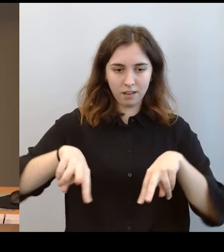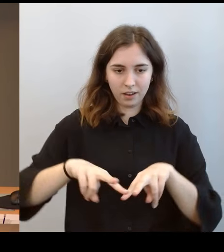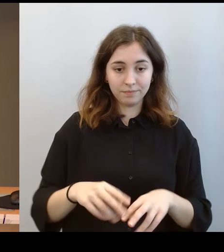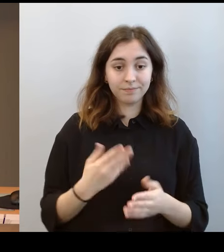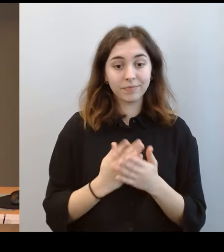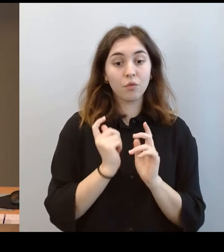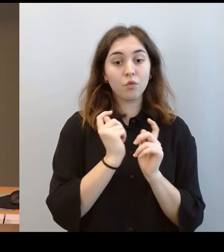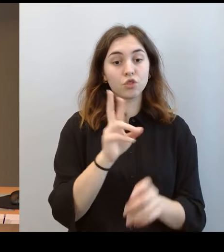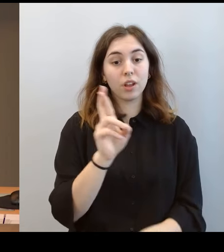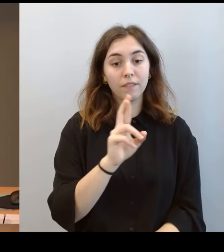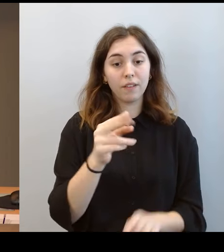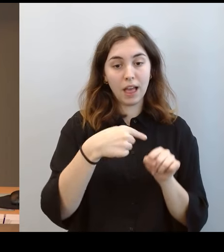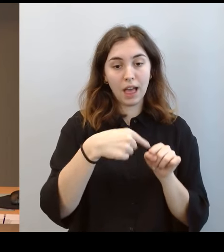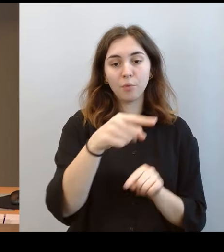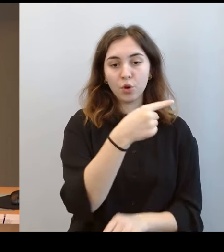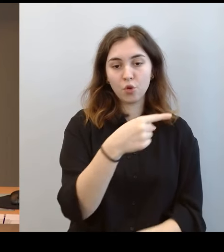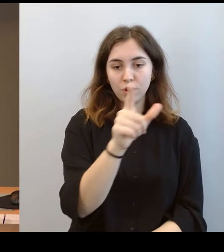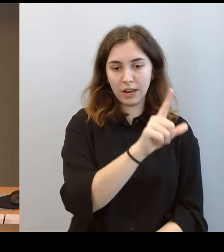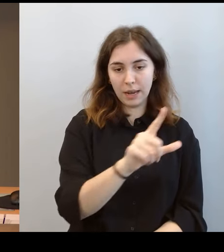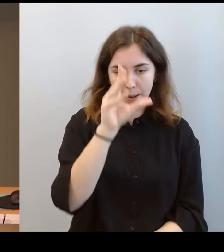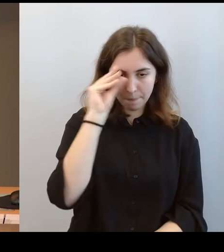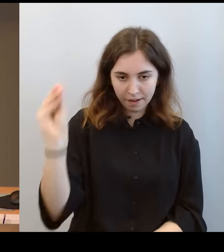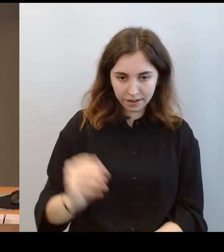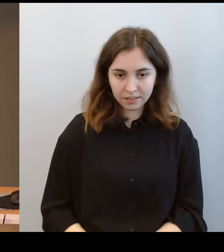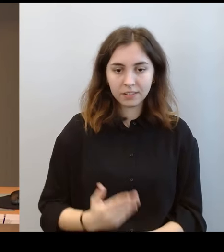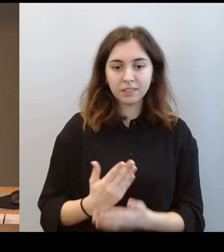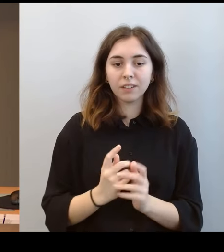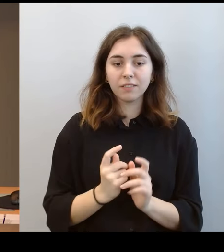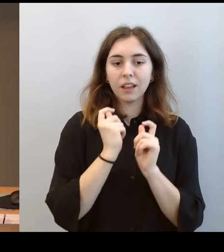Gunnar Lindemann. Abgegebene Stimmen 145. Ungültig